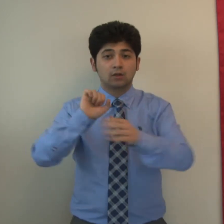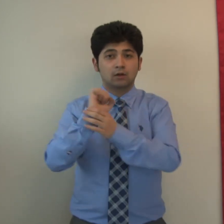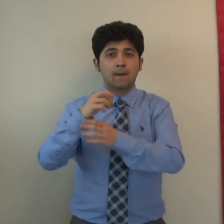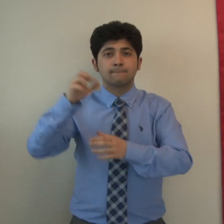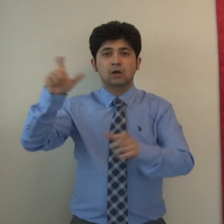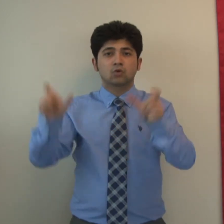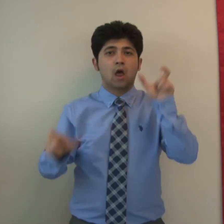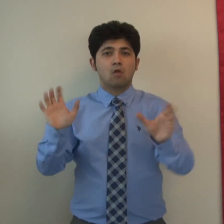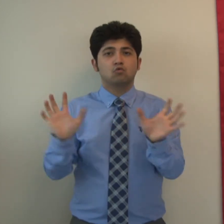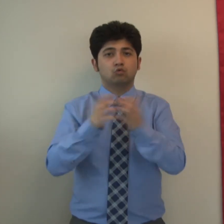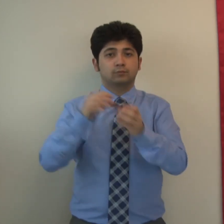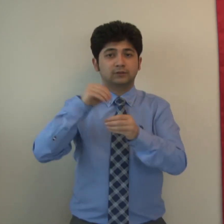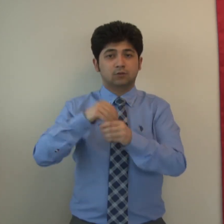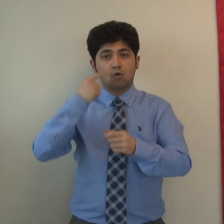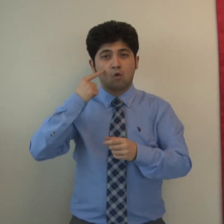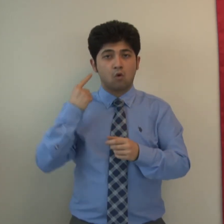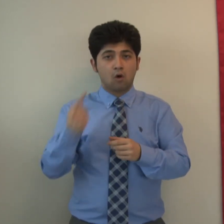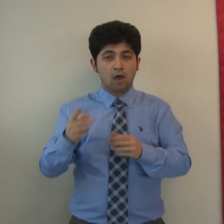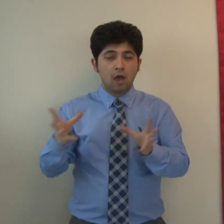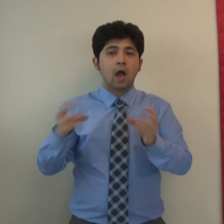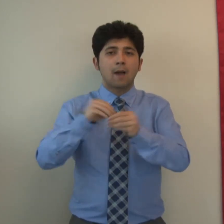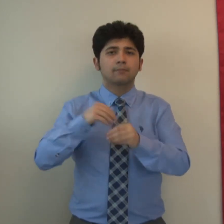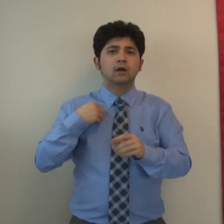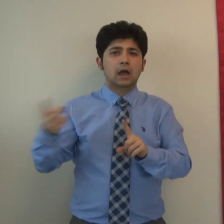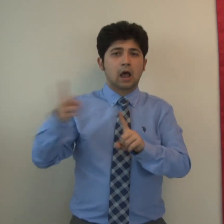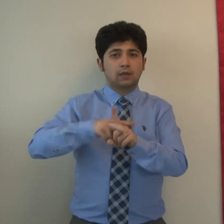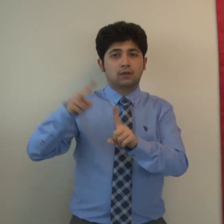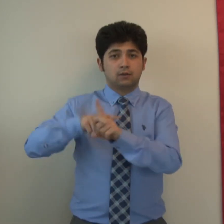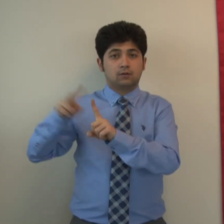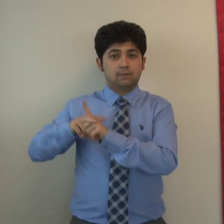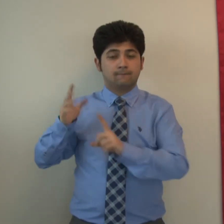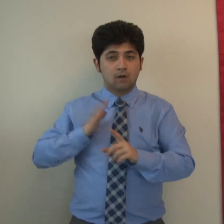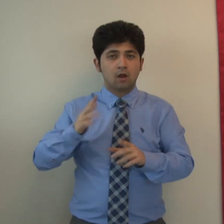Laborant personel grubu içinden de katılacak olup,